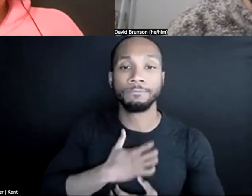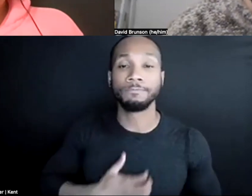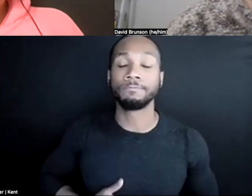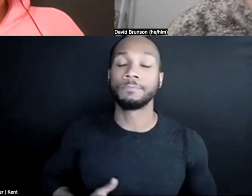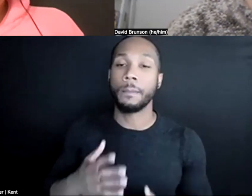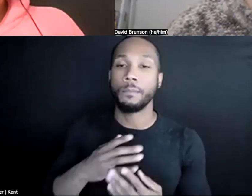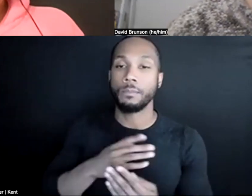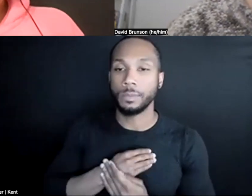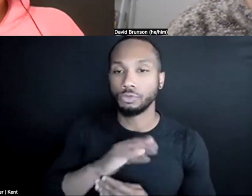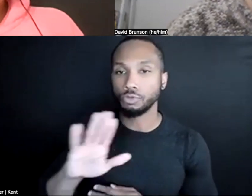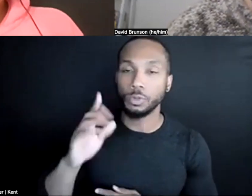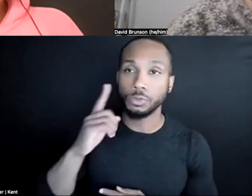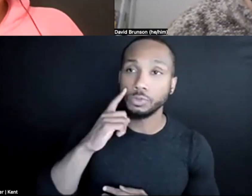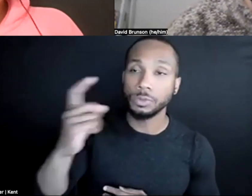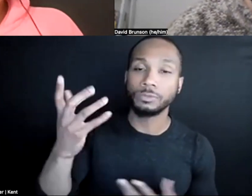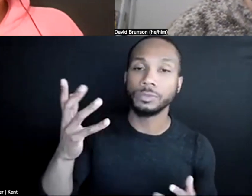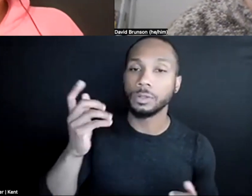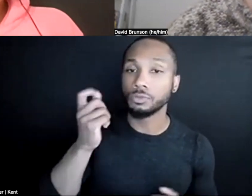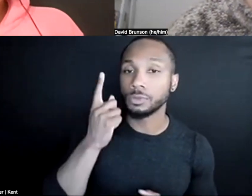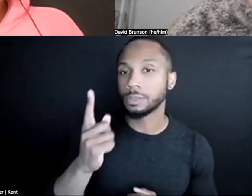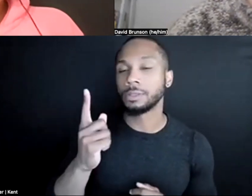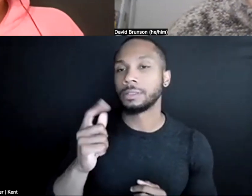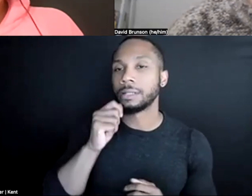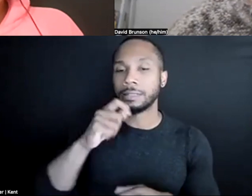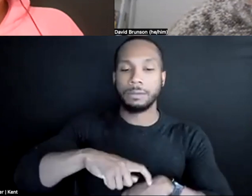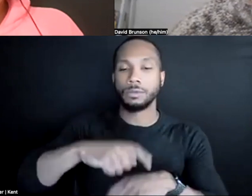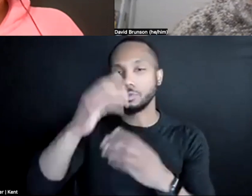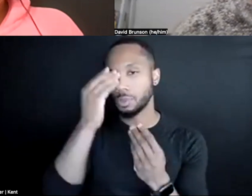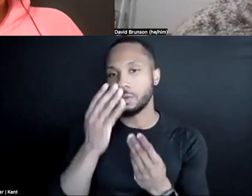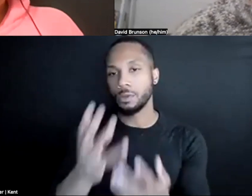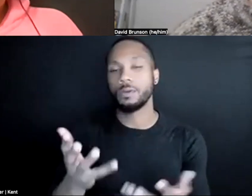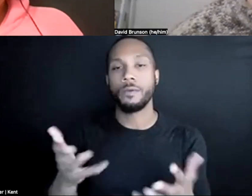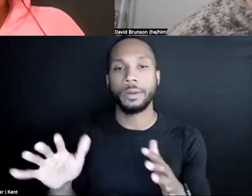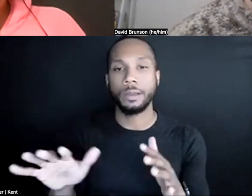I understand that even though it’s not time to tell you I’ve already gone Intemperie